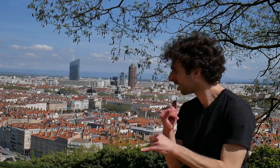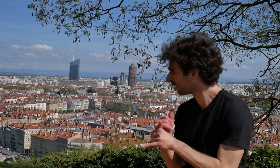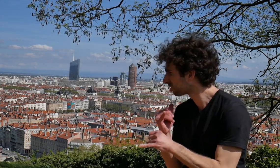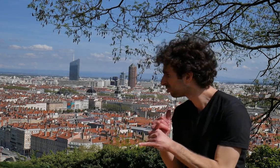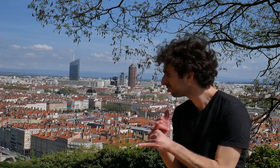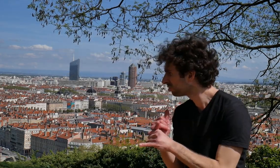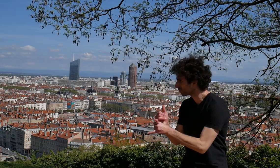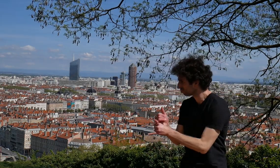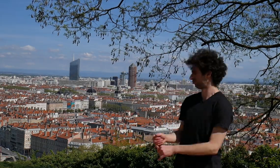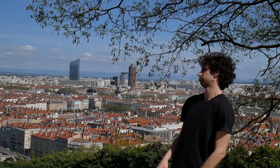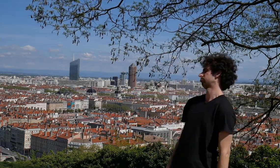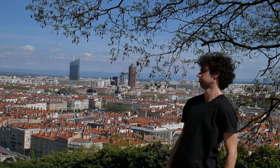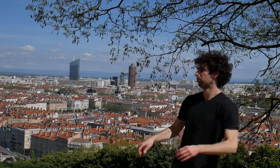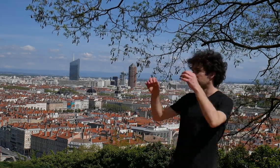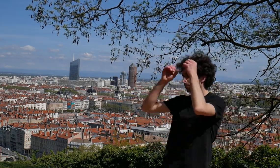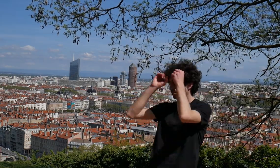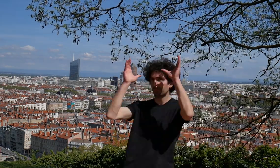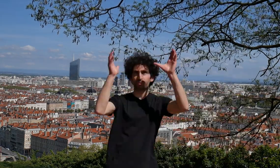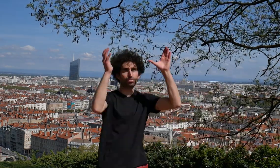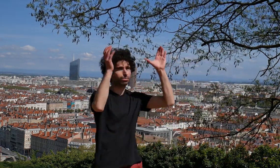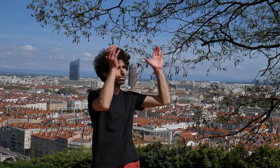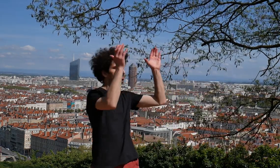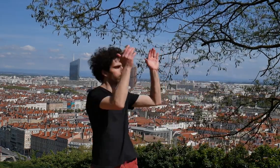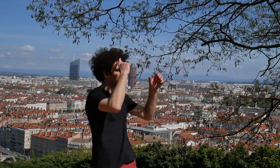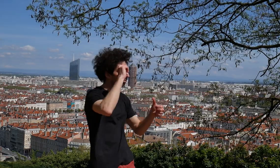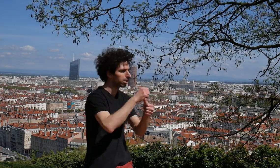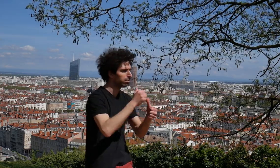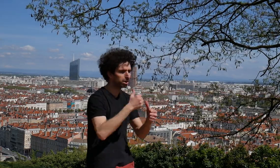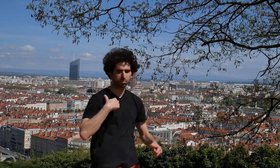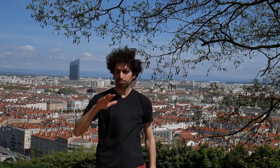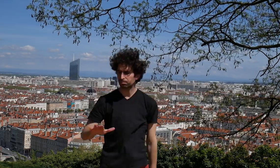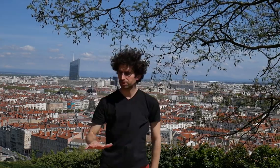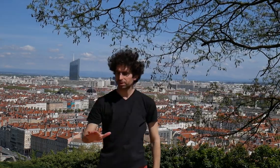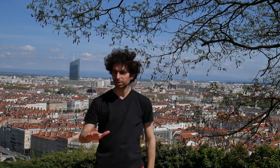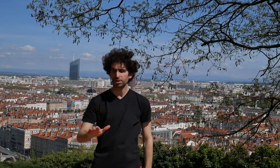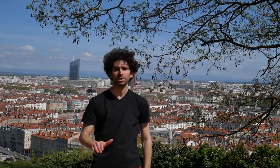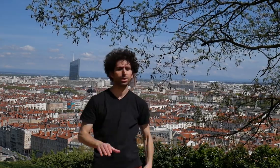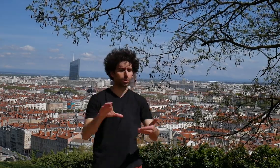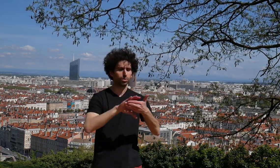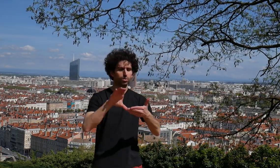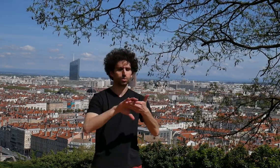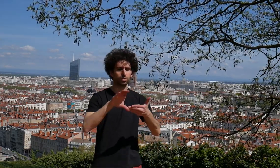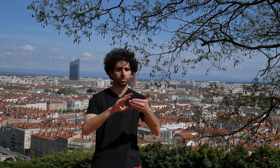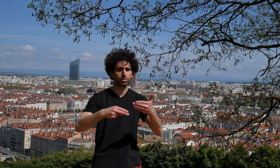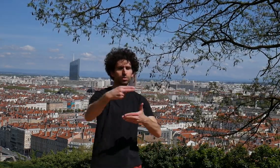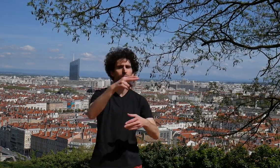Ah bon ? Ca me rappelle quand j'étais petit. Au nord de Toulouse